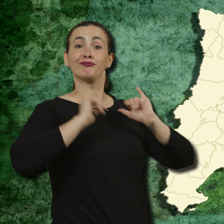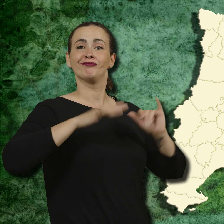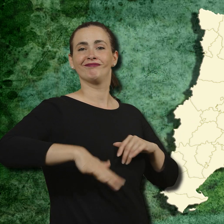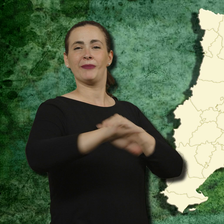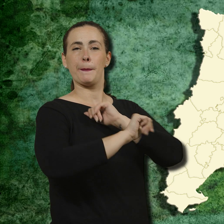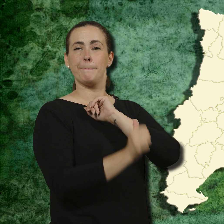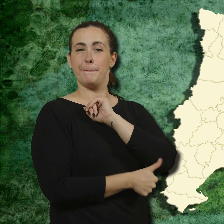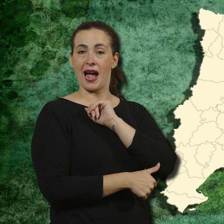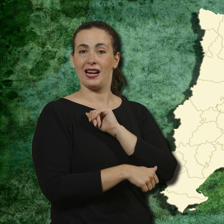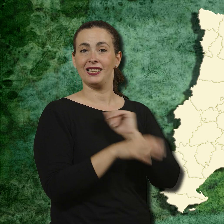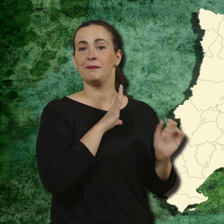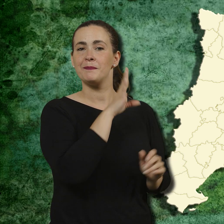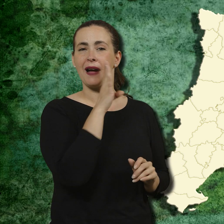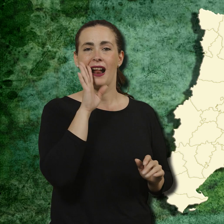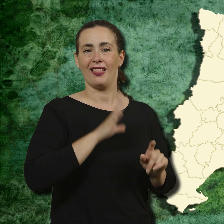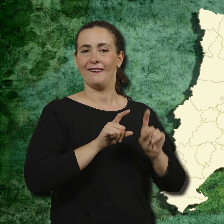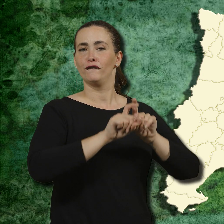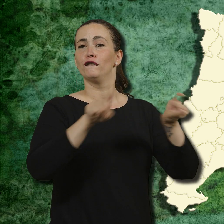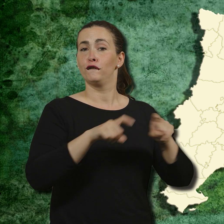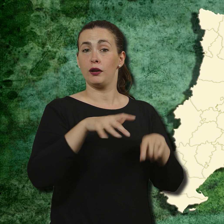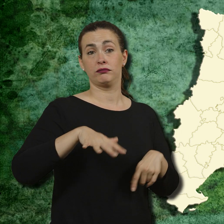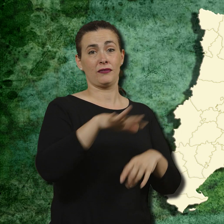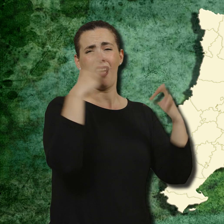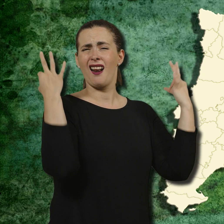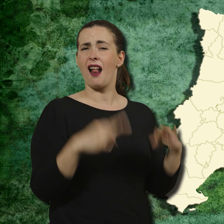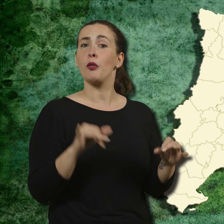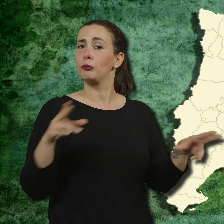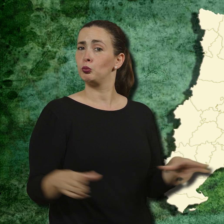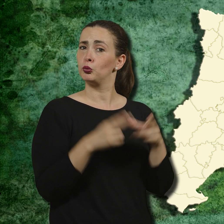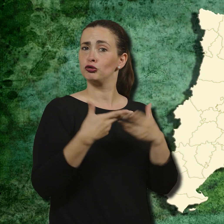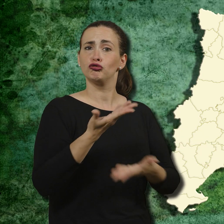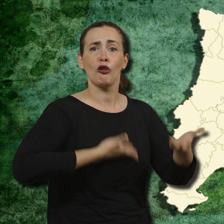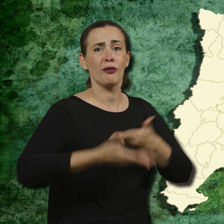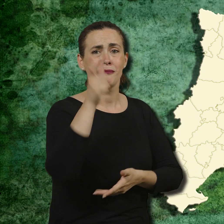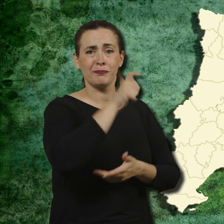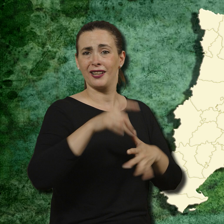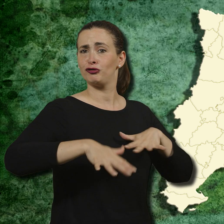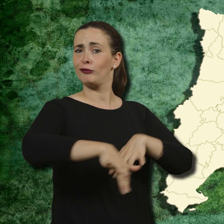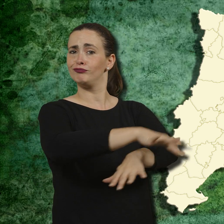Passejar pel parc de la Mare de la Font, una àrea d'interès natural i social,